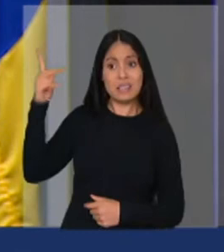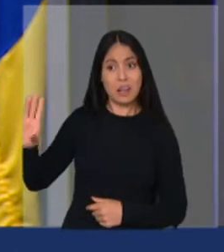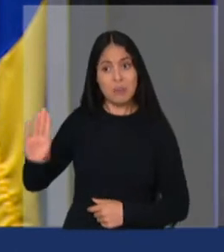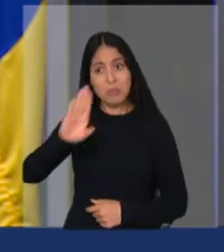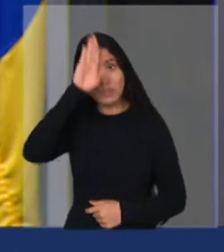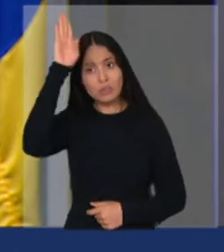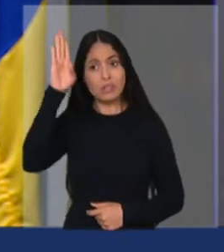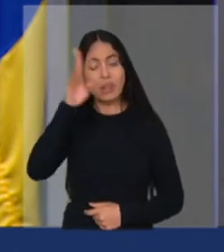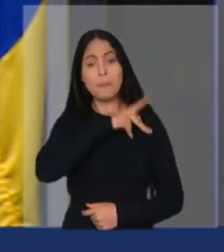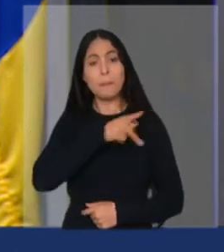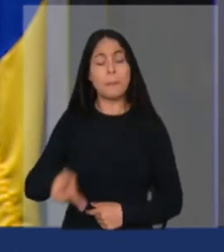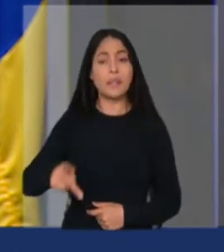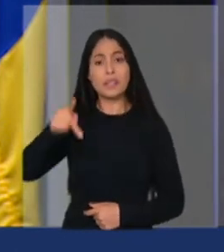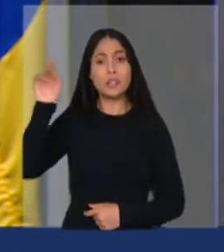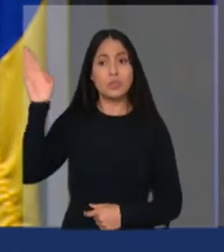SERIA QUE ESTÁ PREOCUPADO